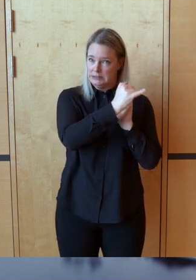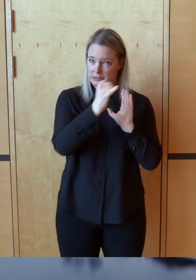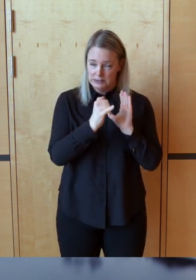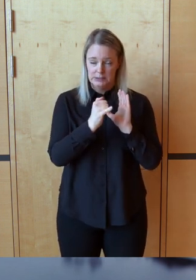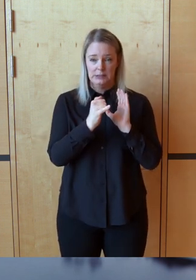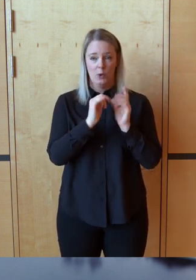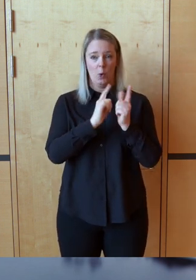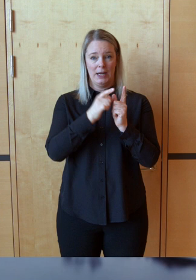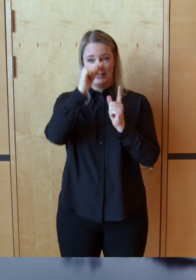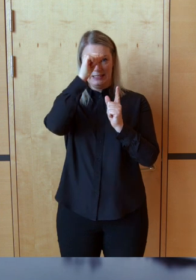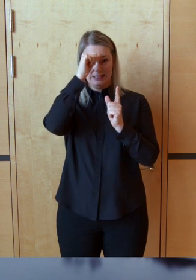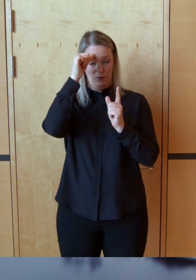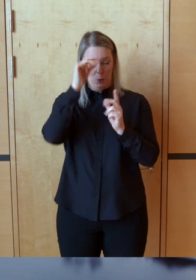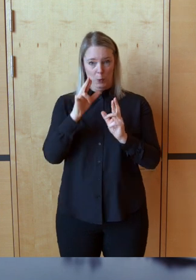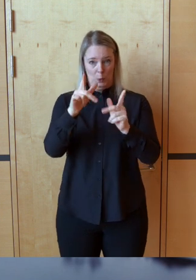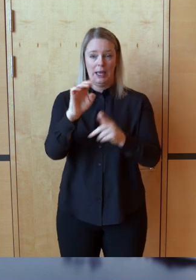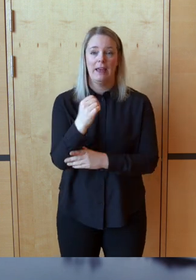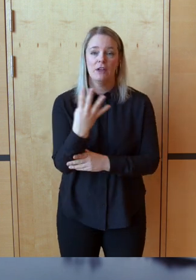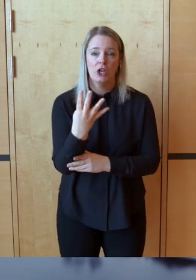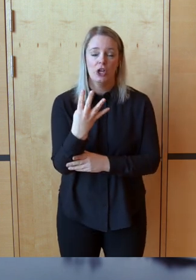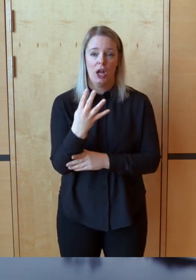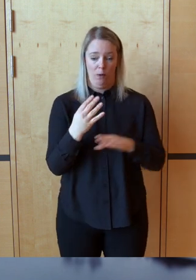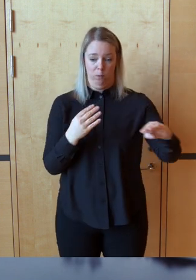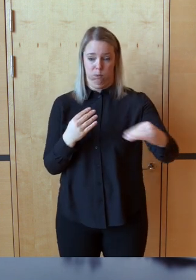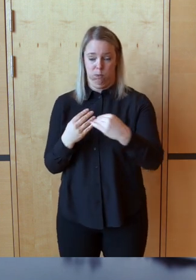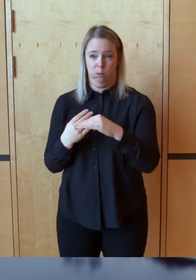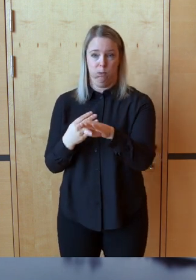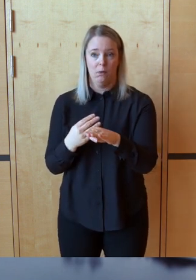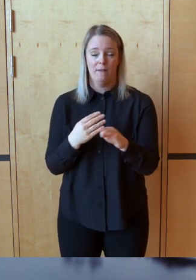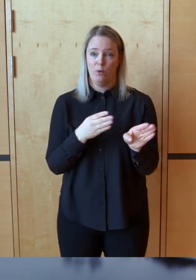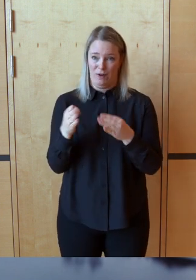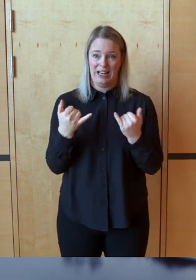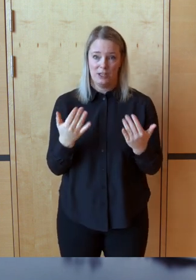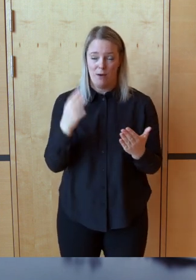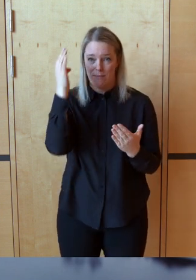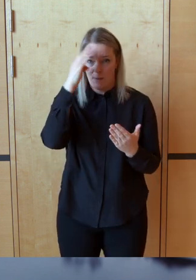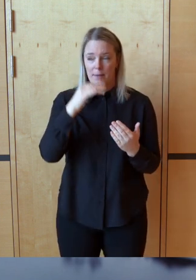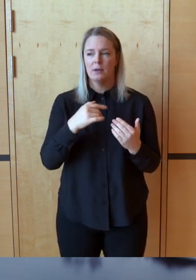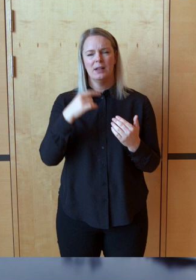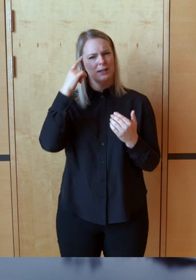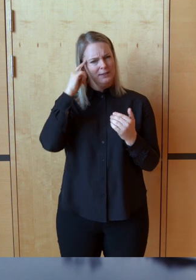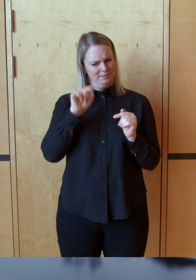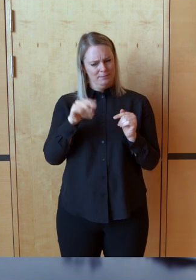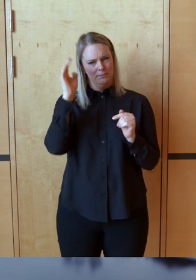Tas ut på E4an som var Och fortfarande tror jag finns litegrann Den är också sådan här problem som man kan se